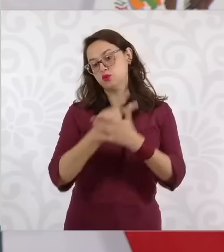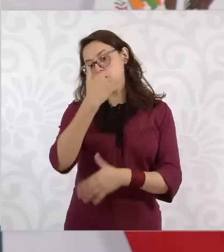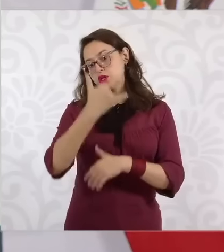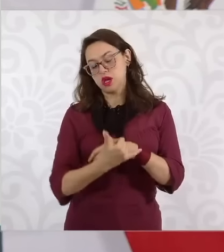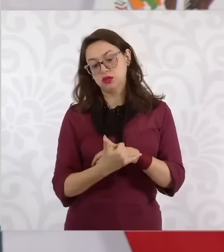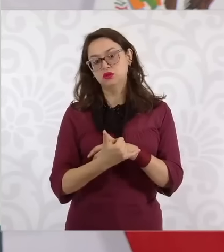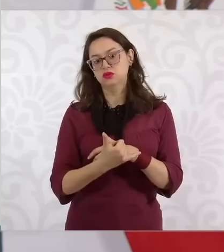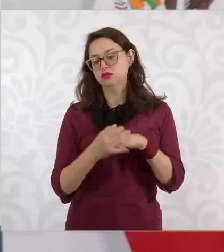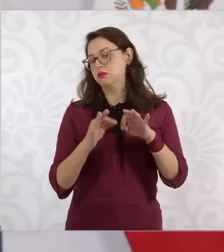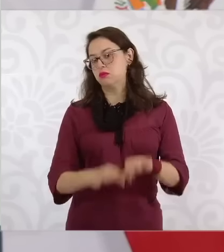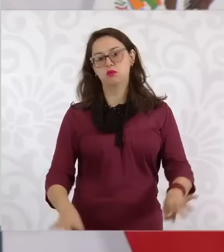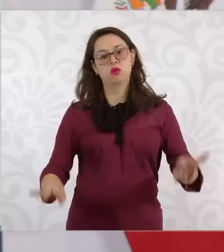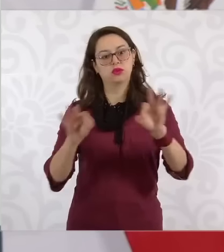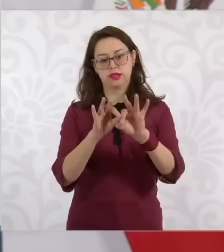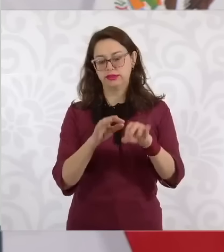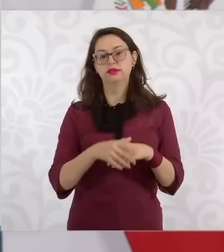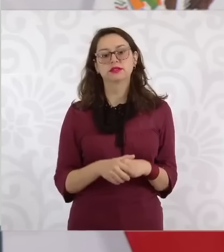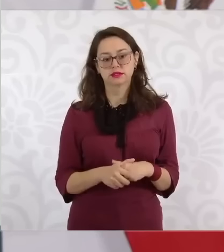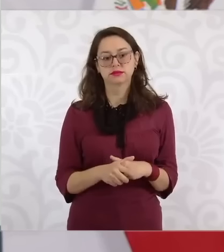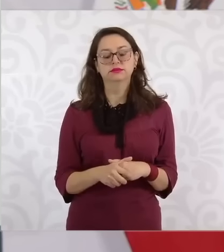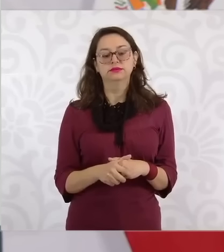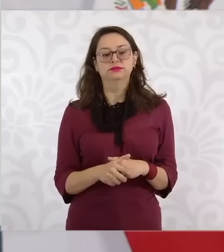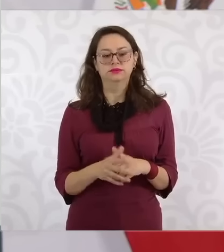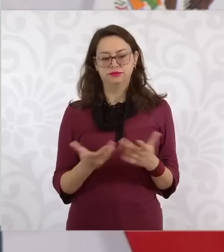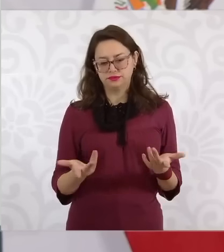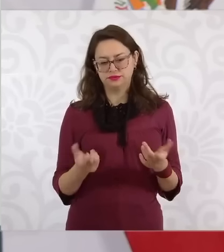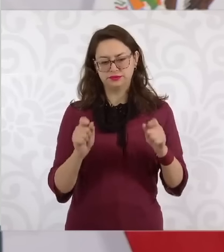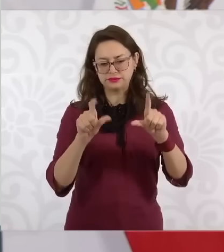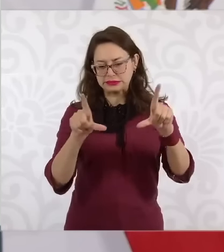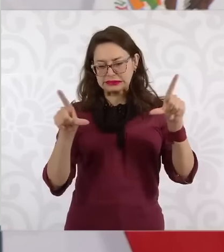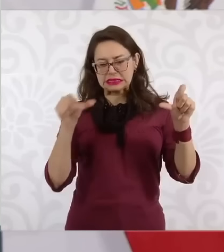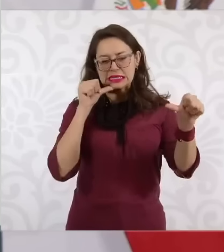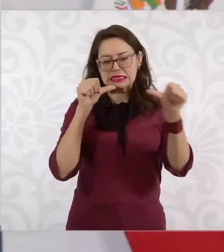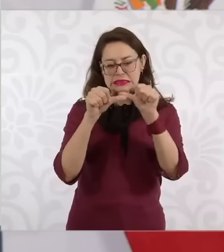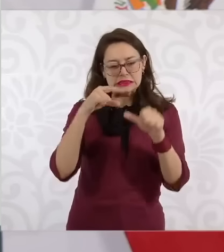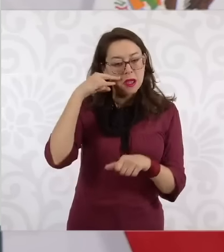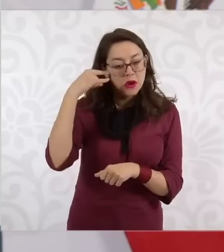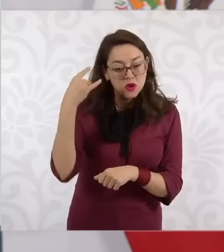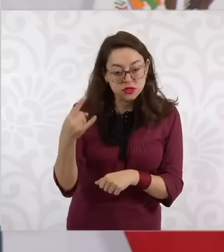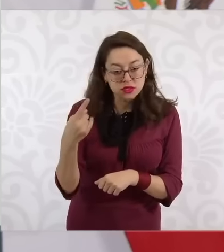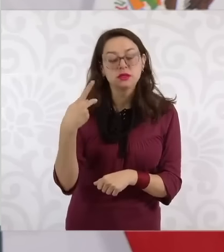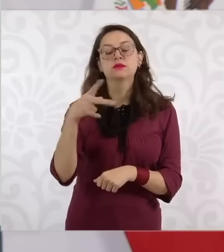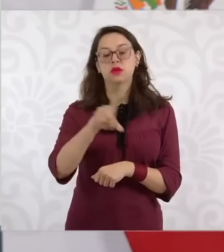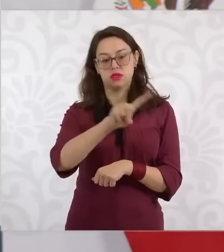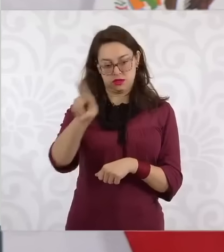que son emblemáticos. Se ven eh un poco chicas las letras, pero los vamos a compartir. Del lado